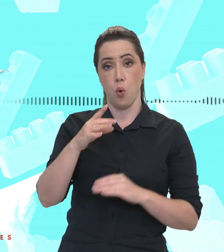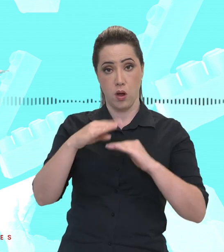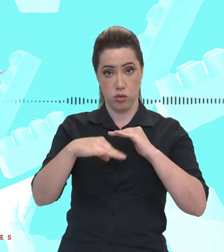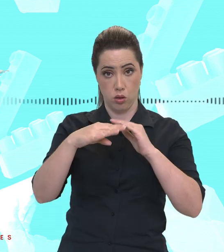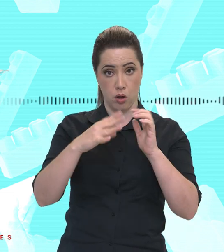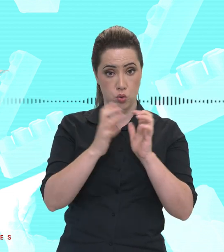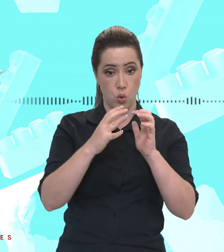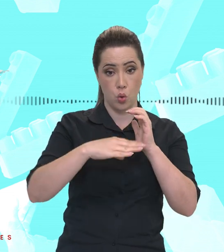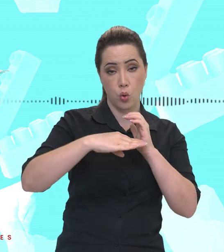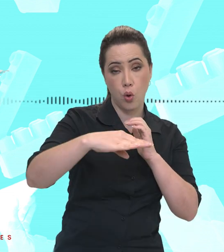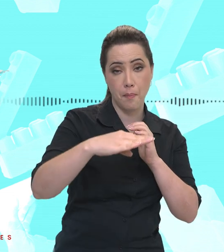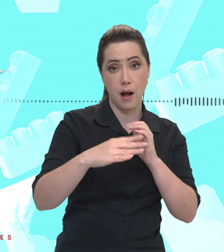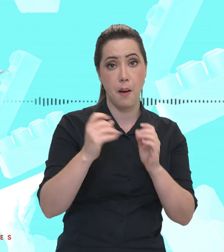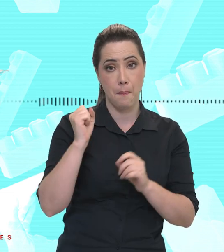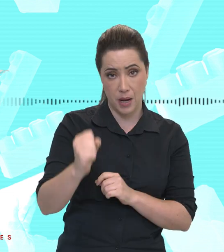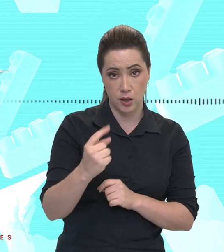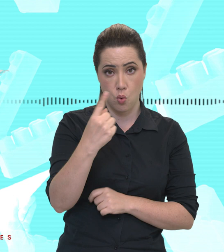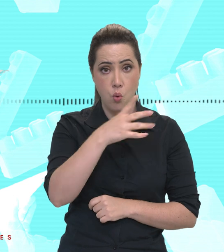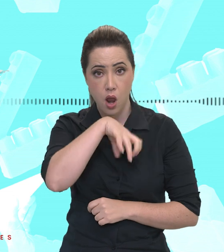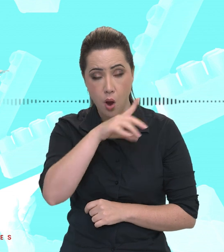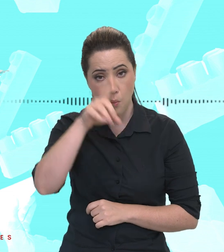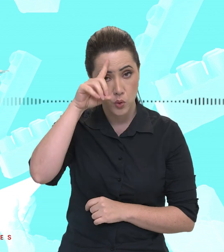um leão por dia, eu mato três por dia, no sentido figurado na metáfora.